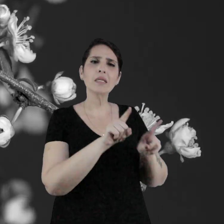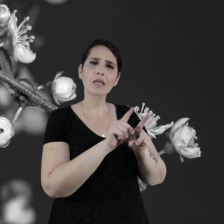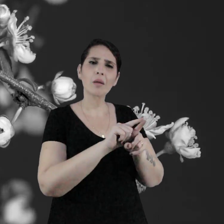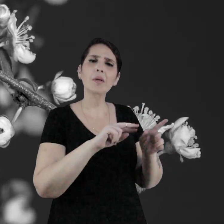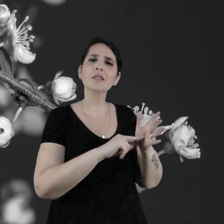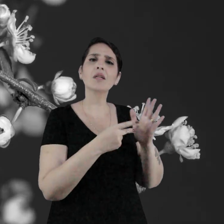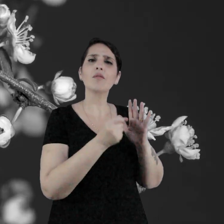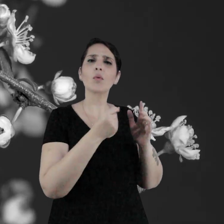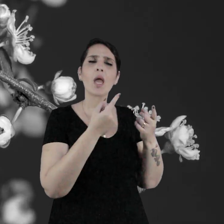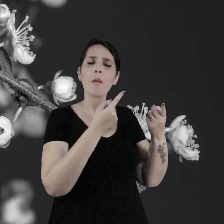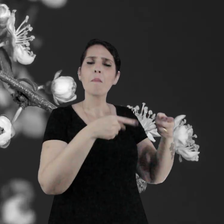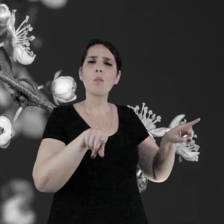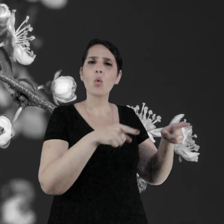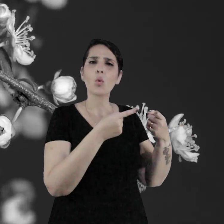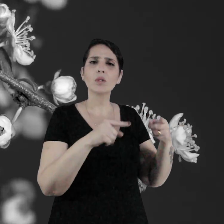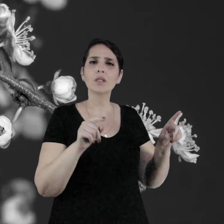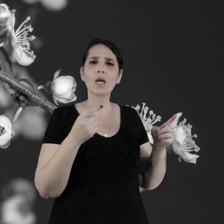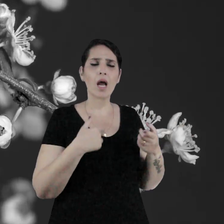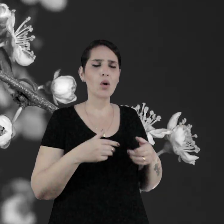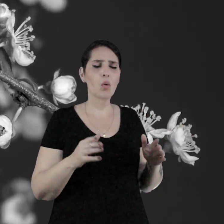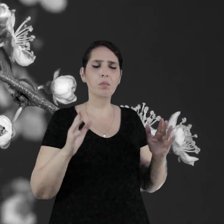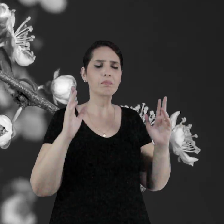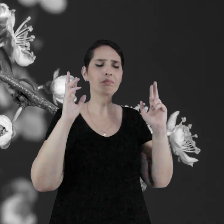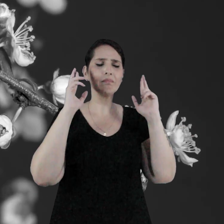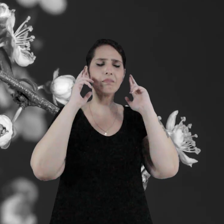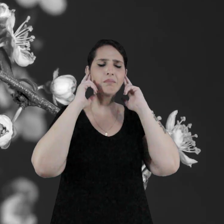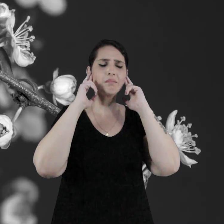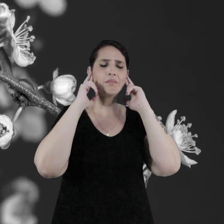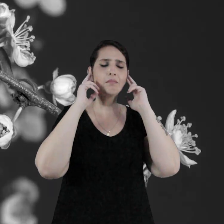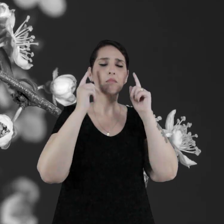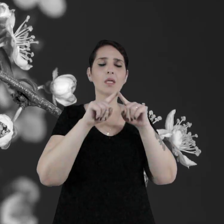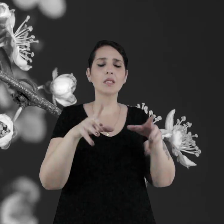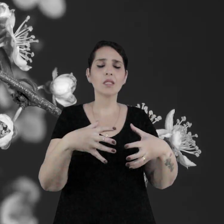É uma música que ouve, mesmo que cubra os ouvidos.